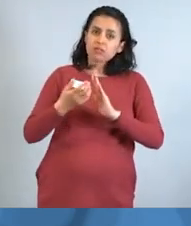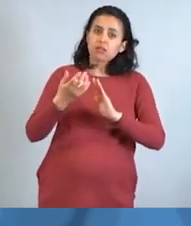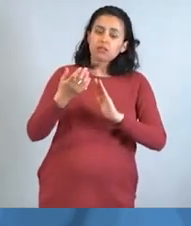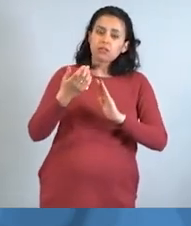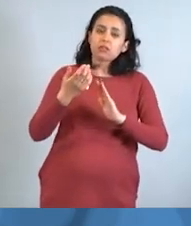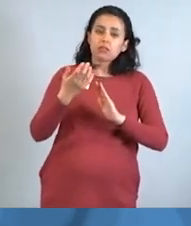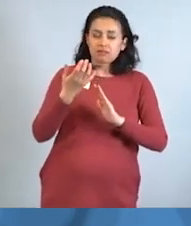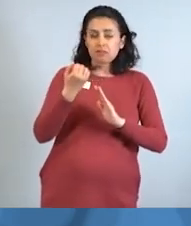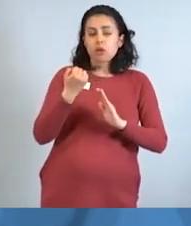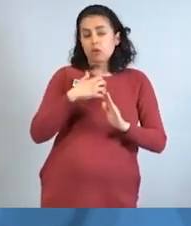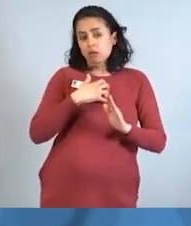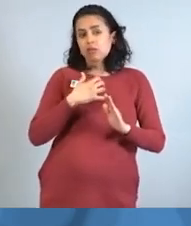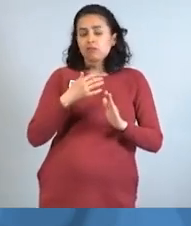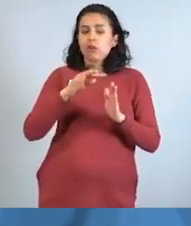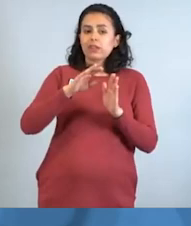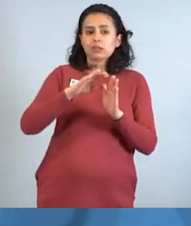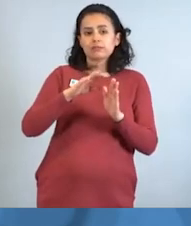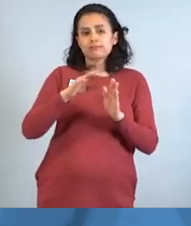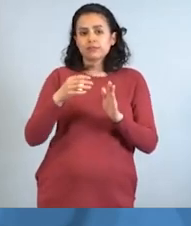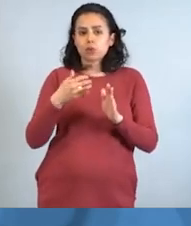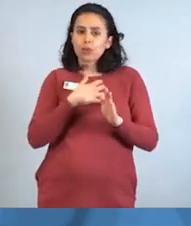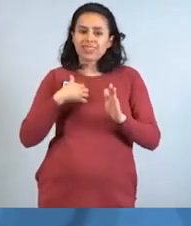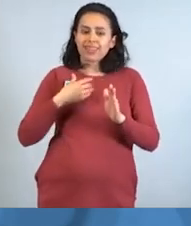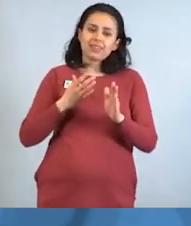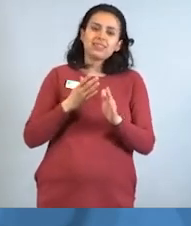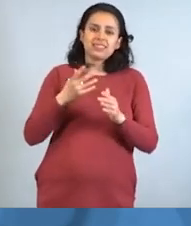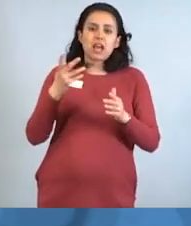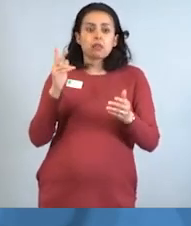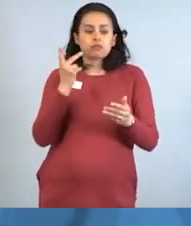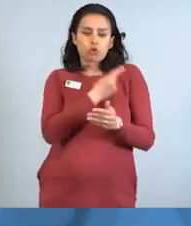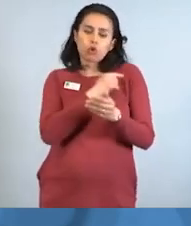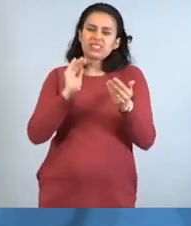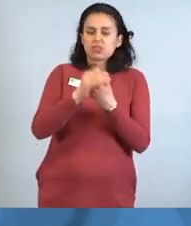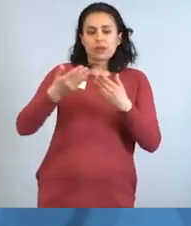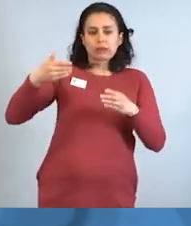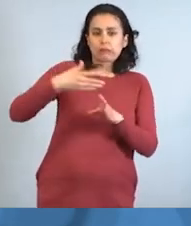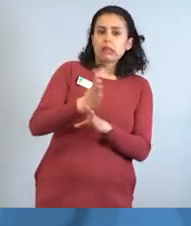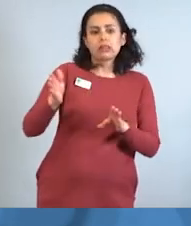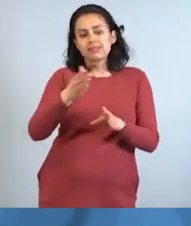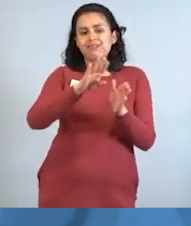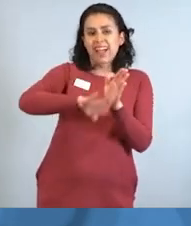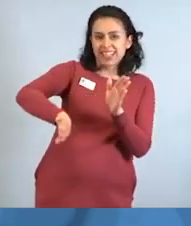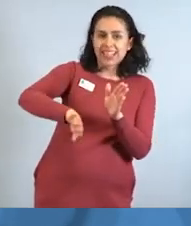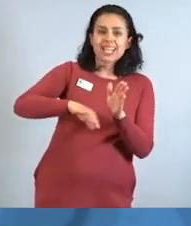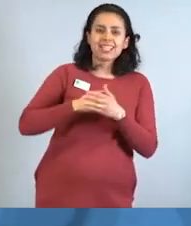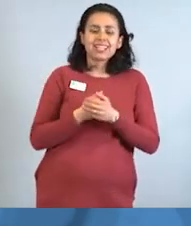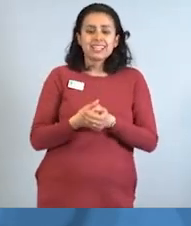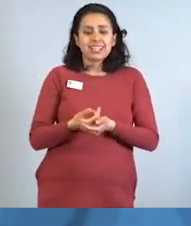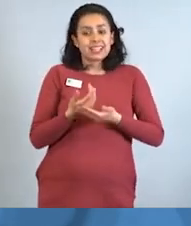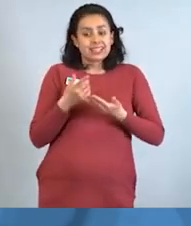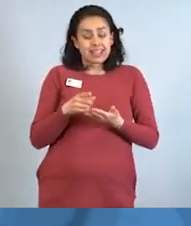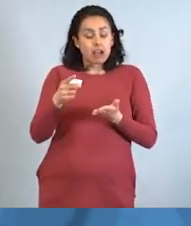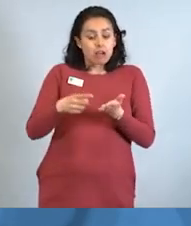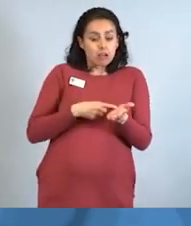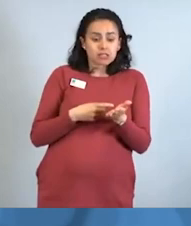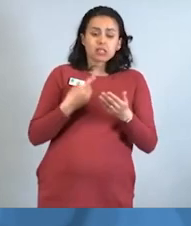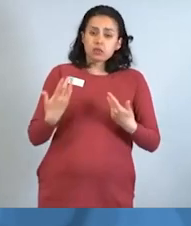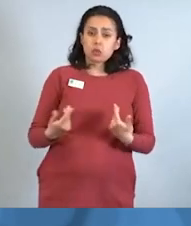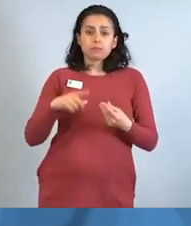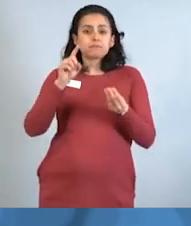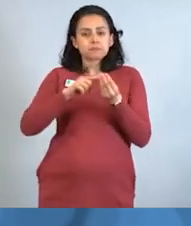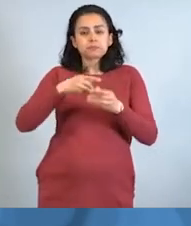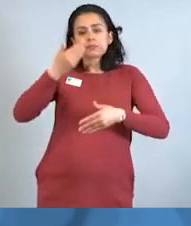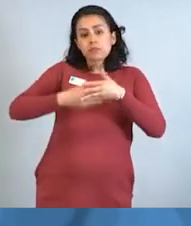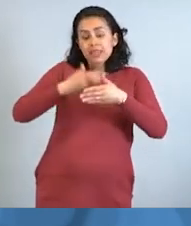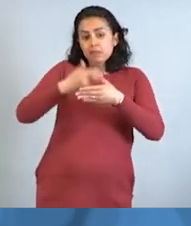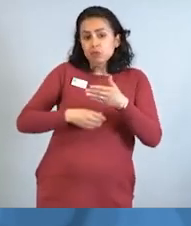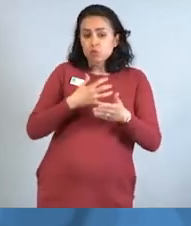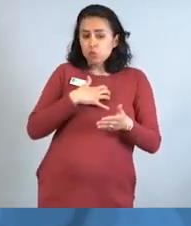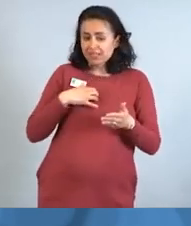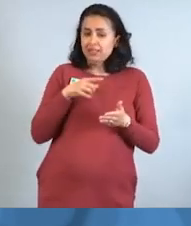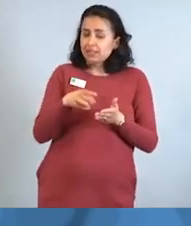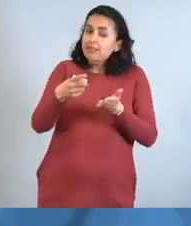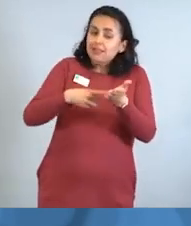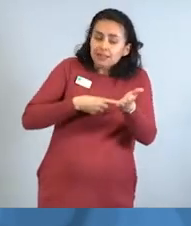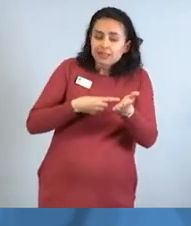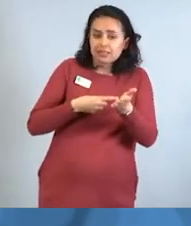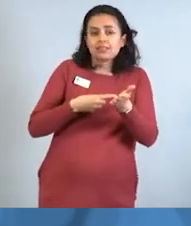Tämä on meille tietysti haaste. Lääkevalmistajat ovat jo vastaamassa siihen ja tekemässä uusia rokotteita,